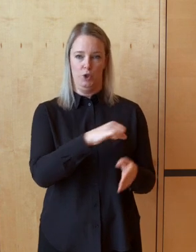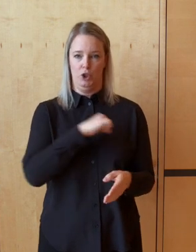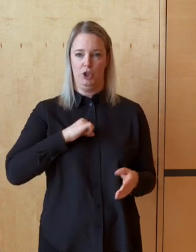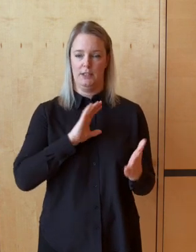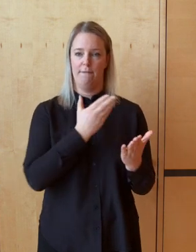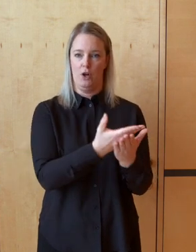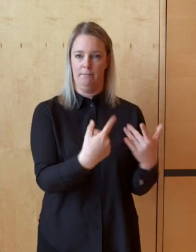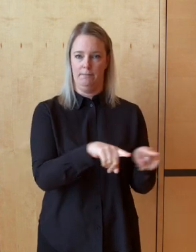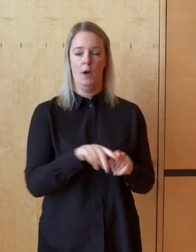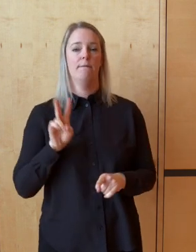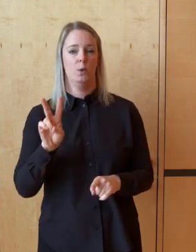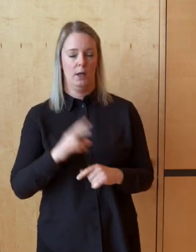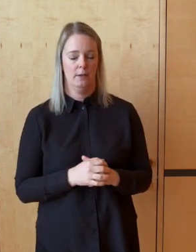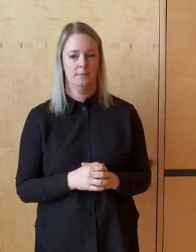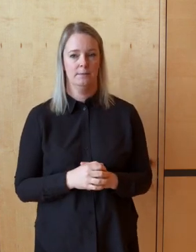Åtgärder ska verkställas